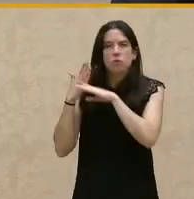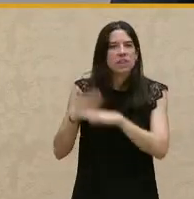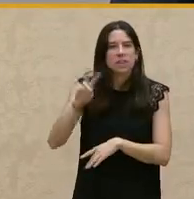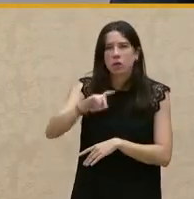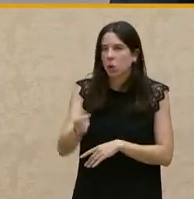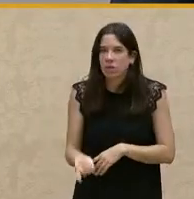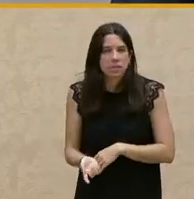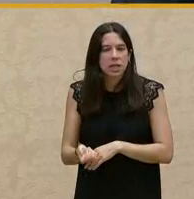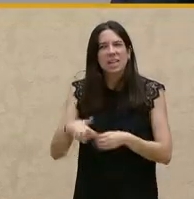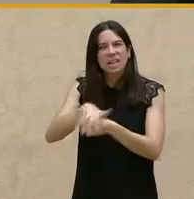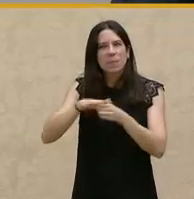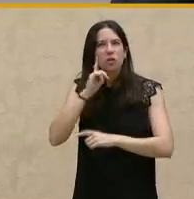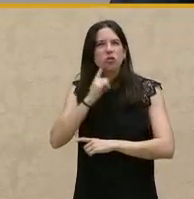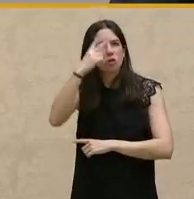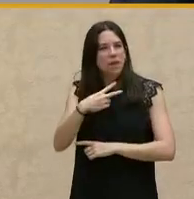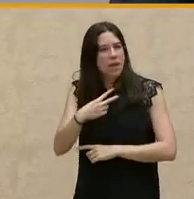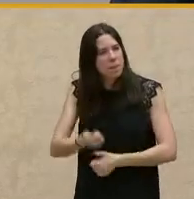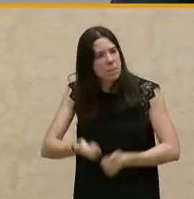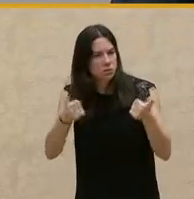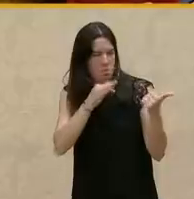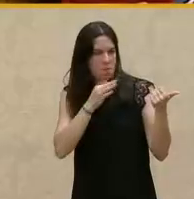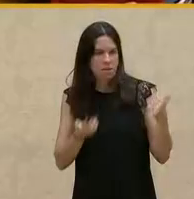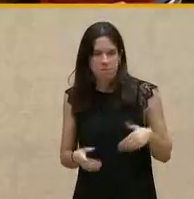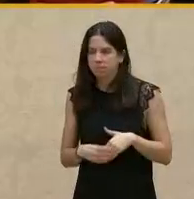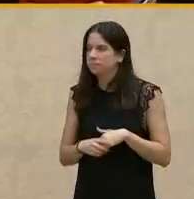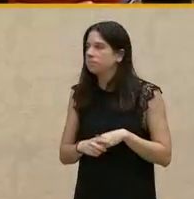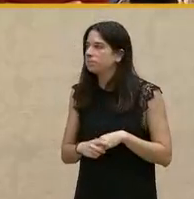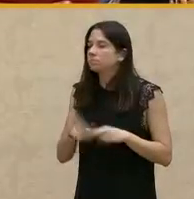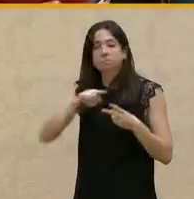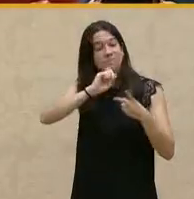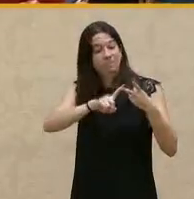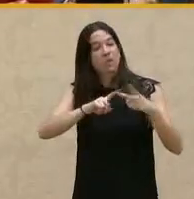en el campo de la sordoceguera. La movilidad, la movilidad no se